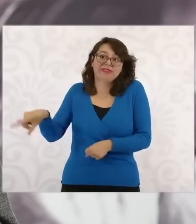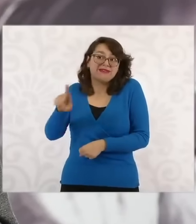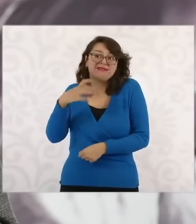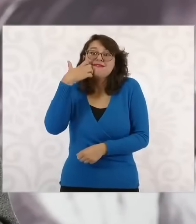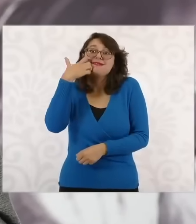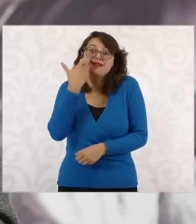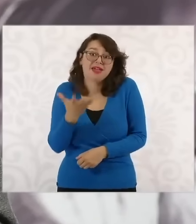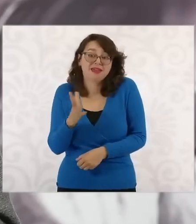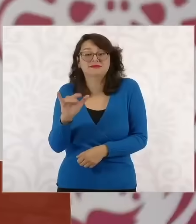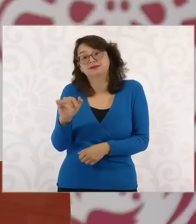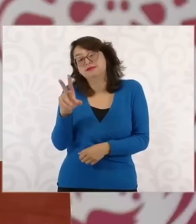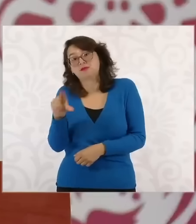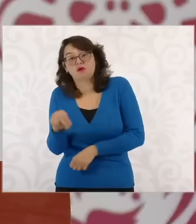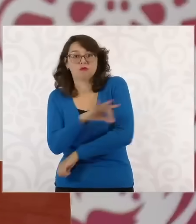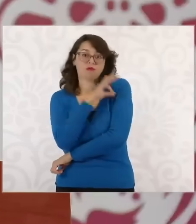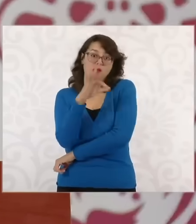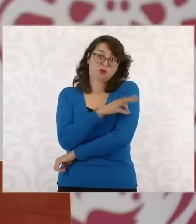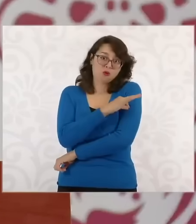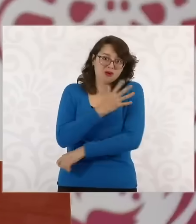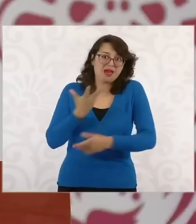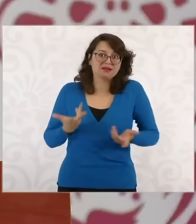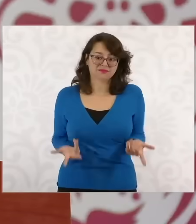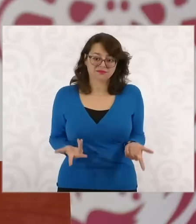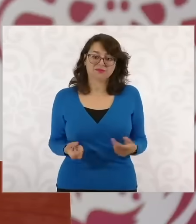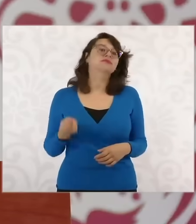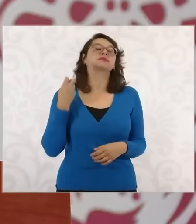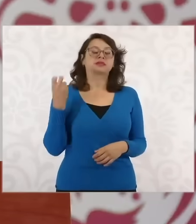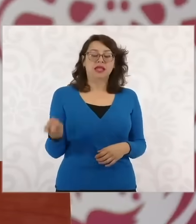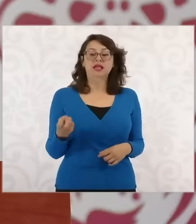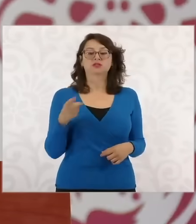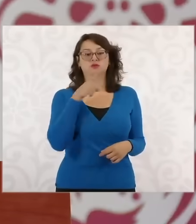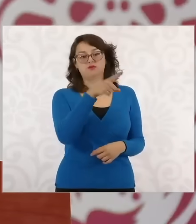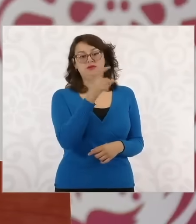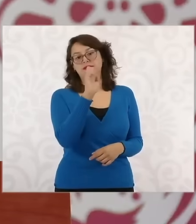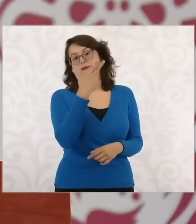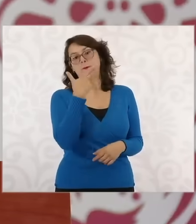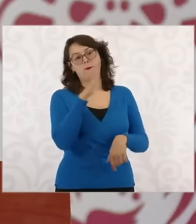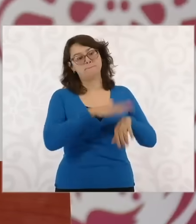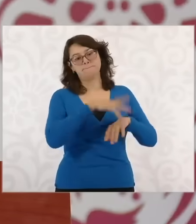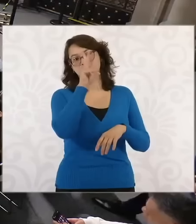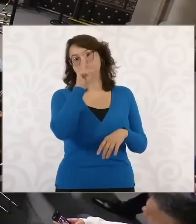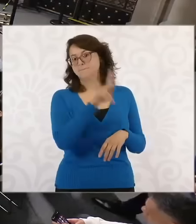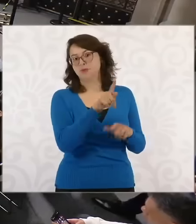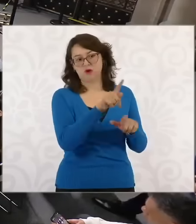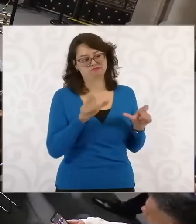Texas y regresaron y por eso está confinado en forma más importante en Chihuahua. Gracias.